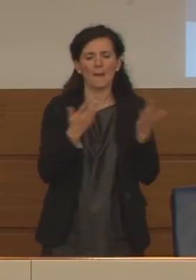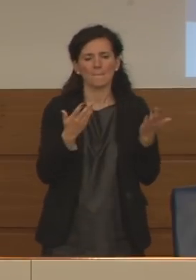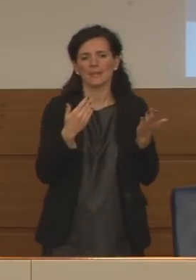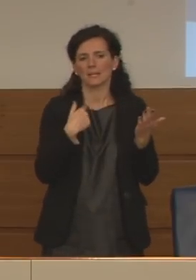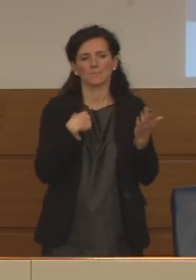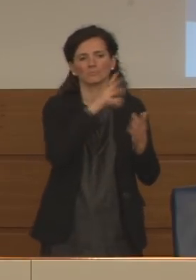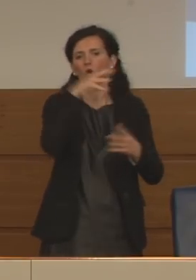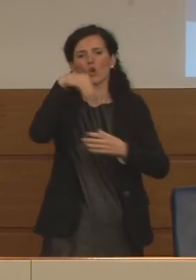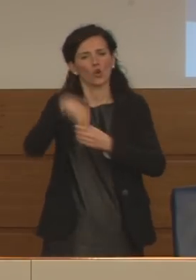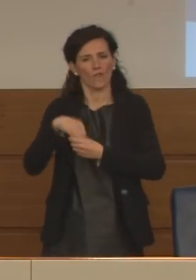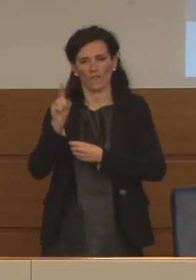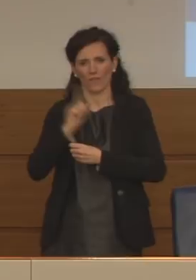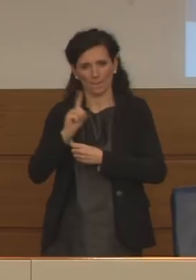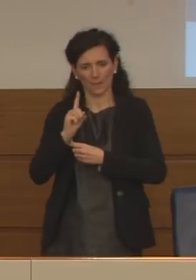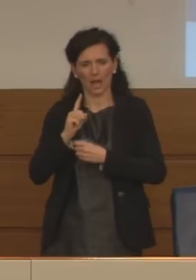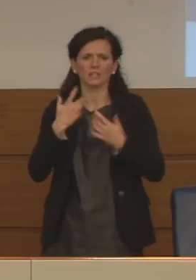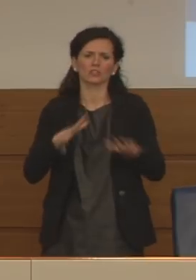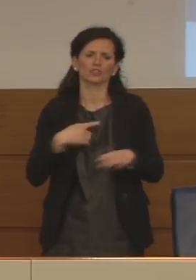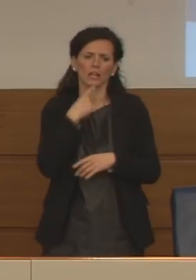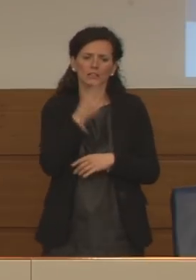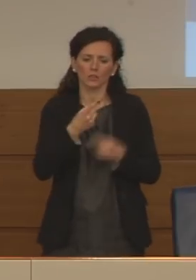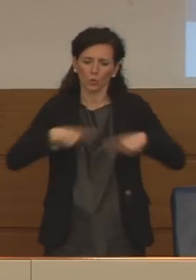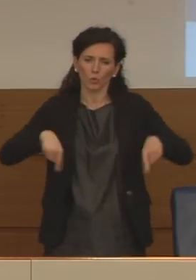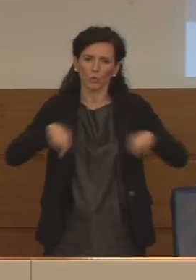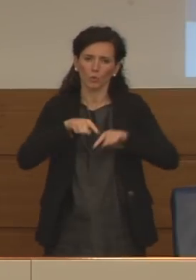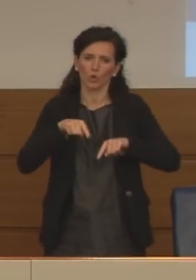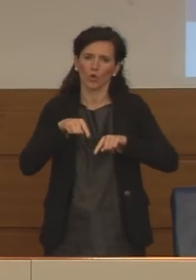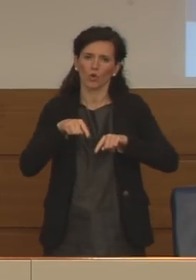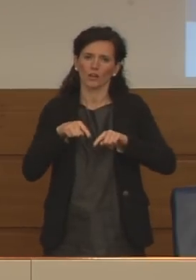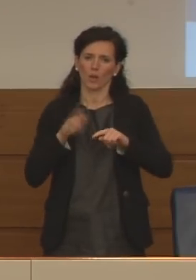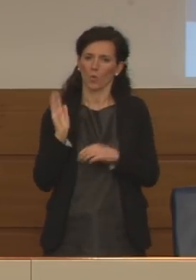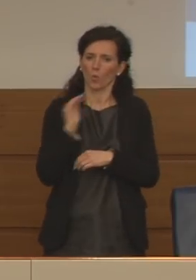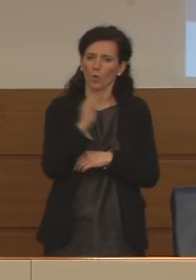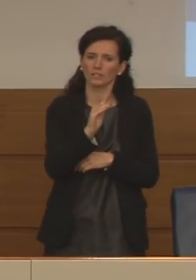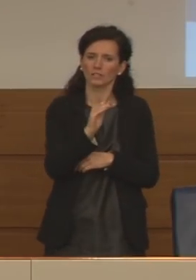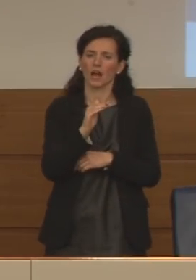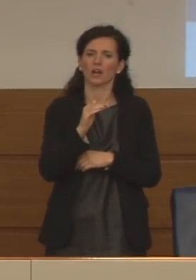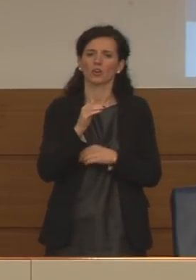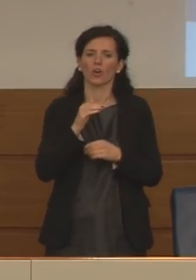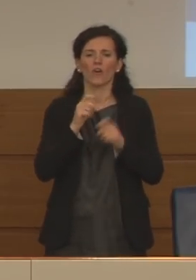riunione quotidiana che facciamo in videoconferenza con tutte le Regioni.